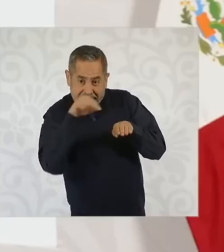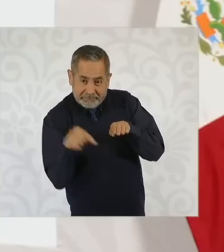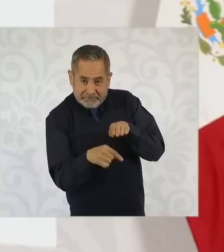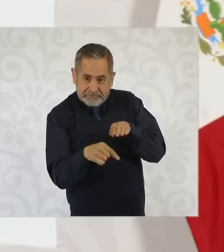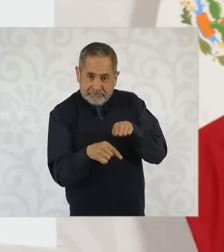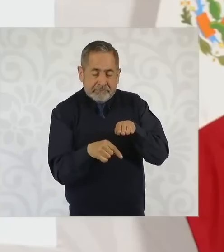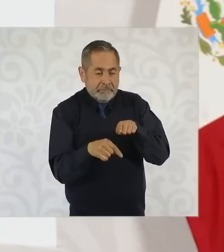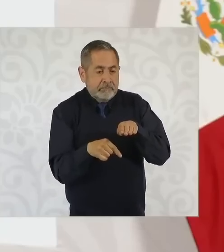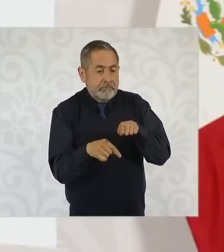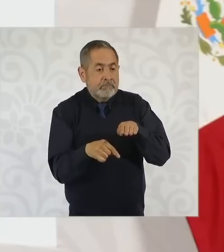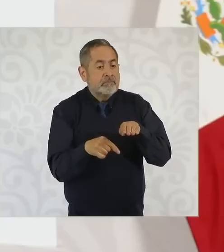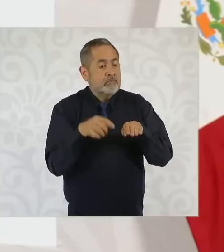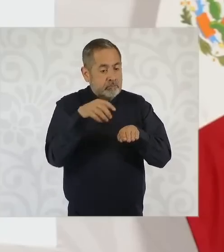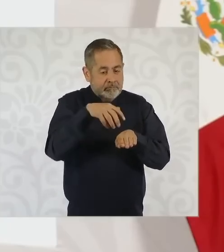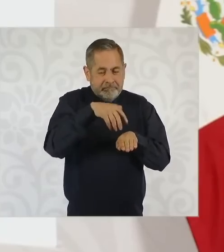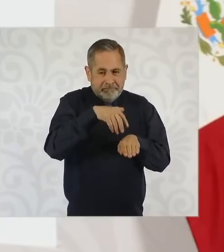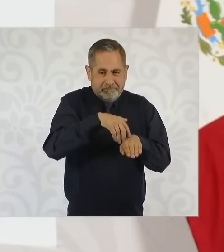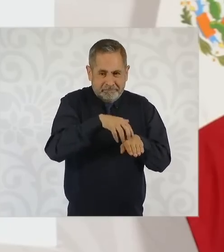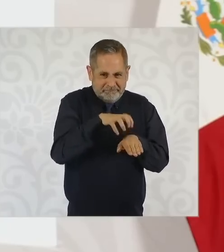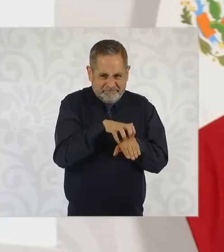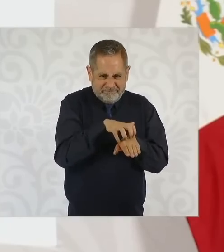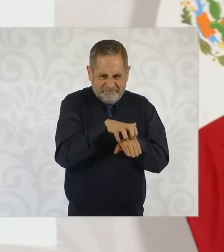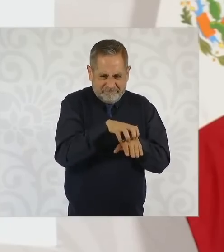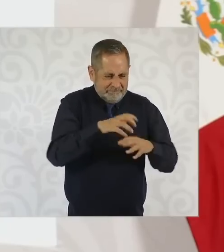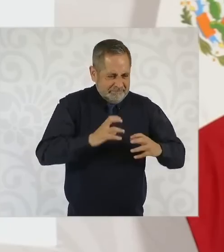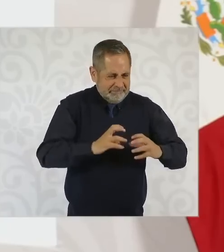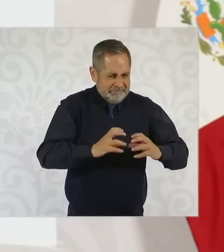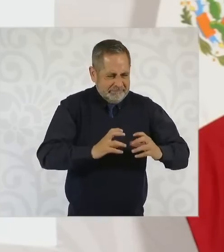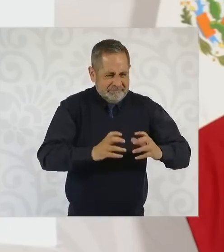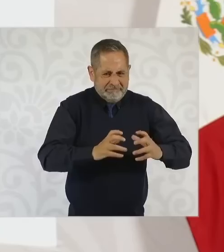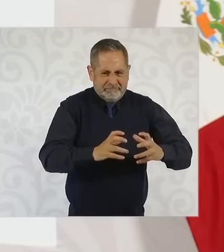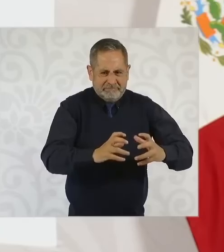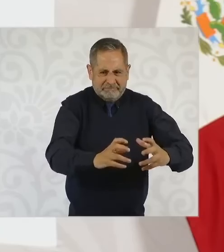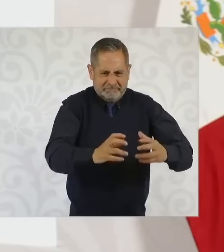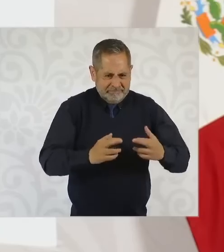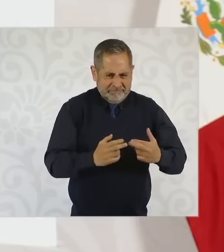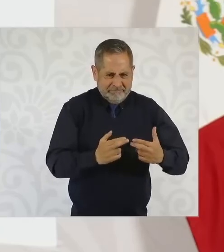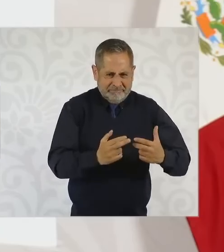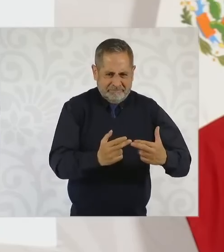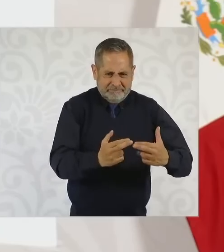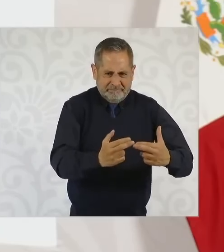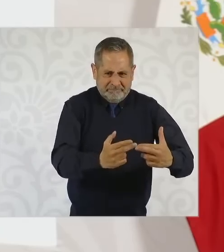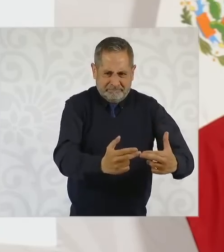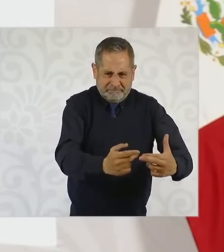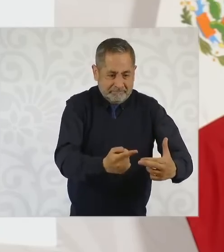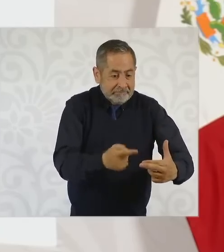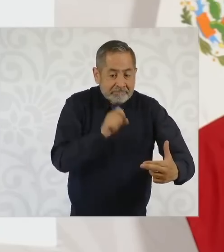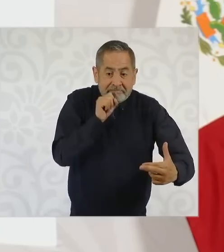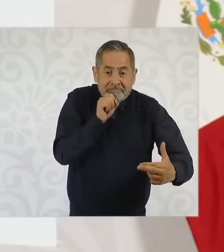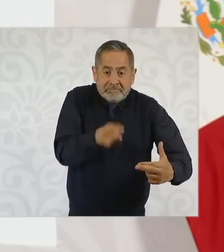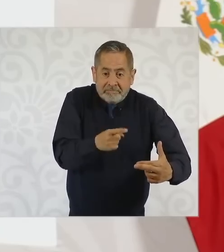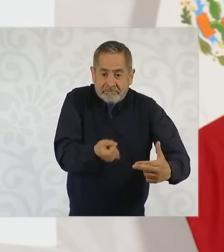o le incorporan lo que llamamos asfalto espumado y eso nos permite tener capas estabilizadas es decir